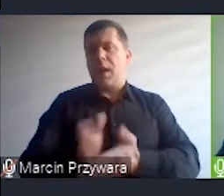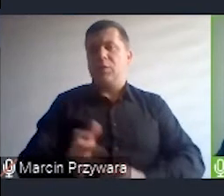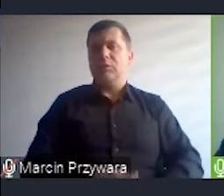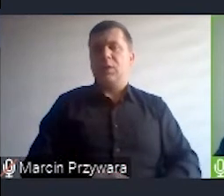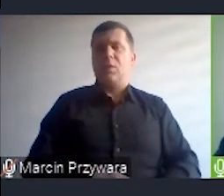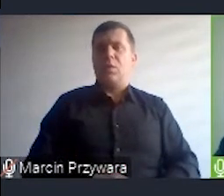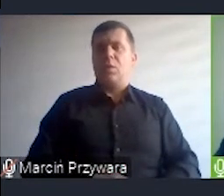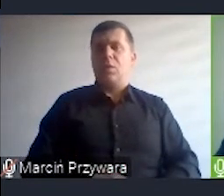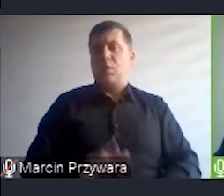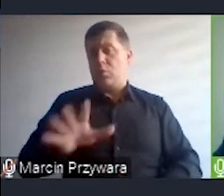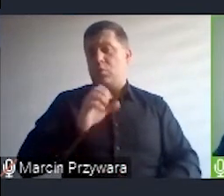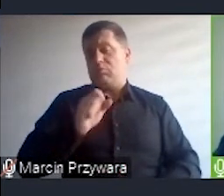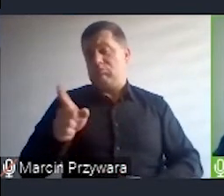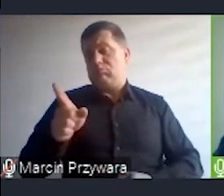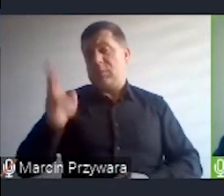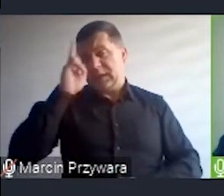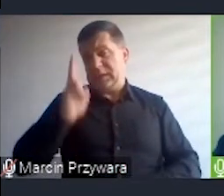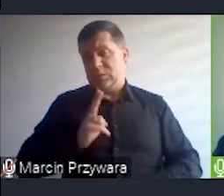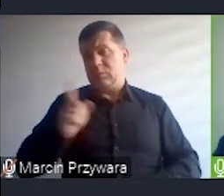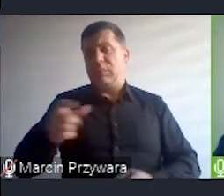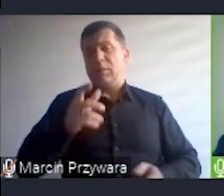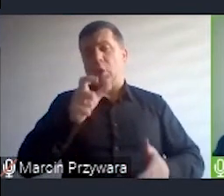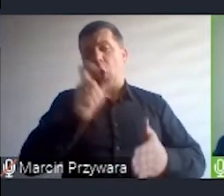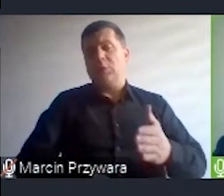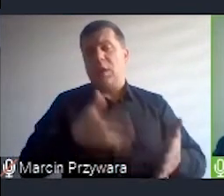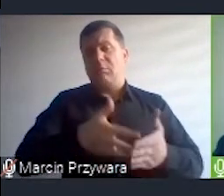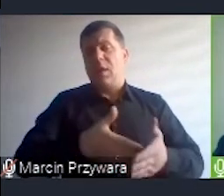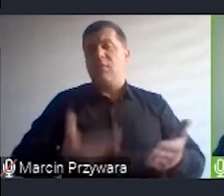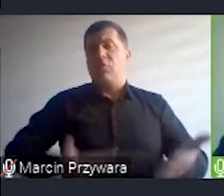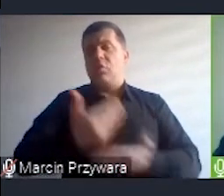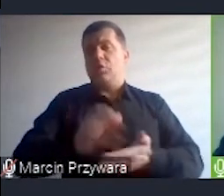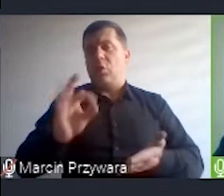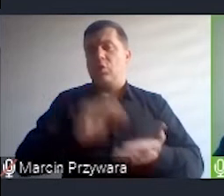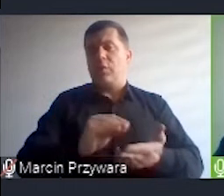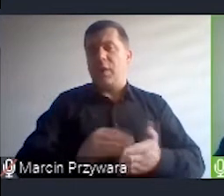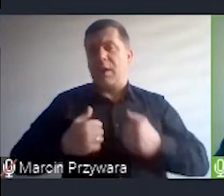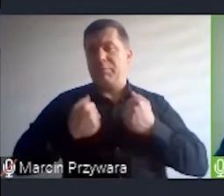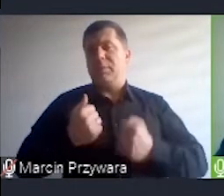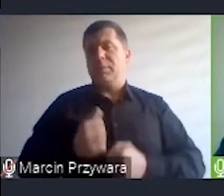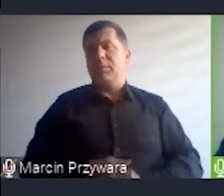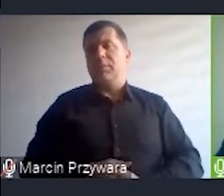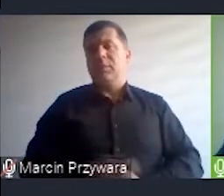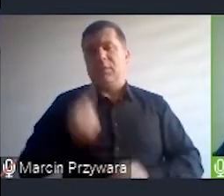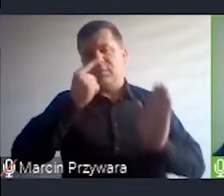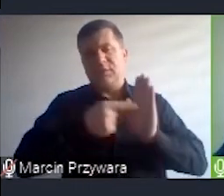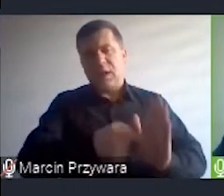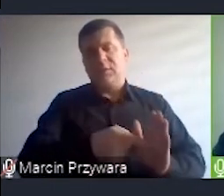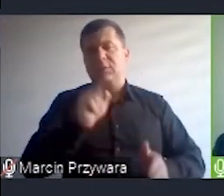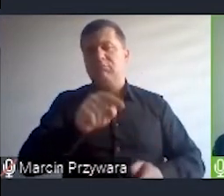Ogromna rola instytucji przy ocenie wniosku o dofinansowanie, żeby ewentualnie wskazać Państwu: ten jest wspomagający,